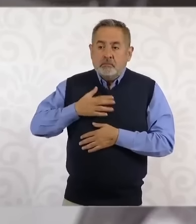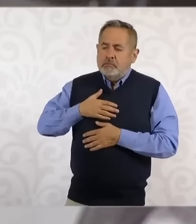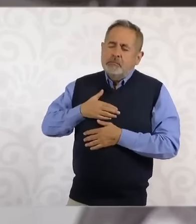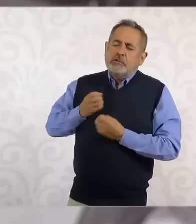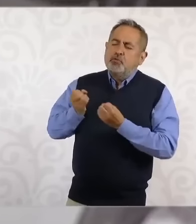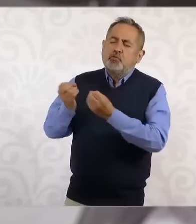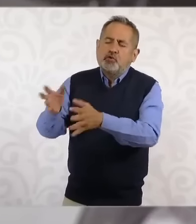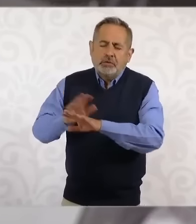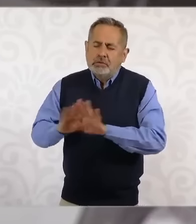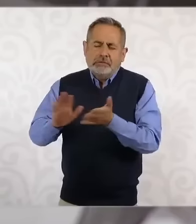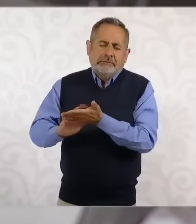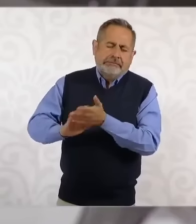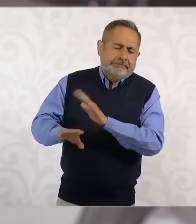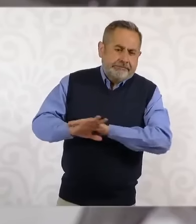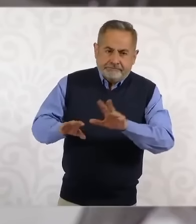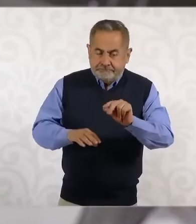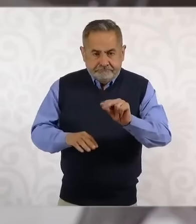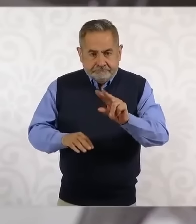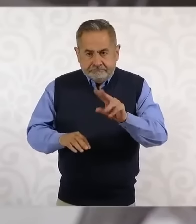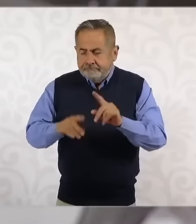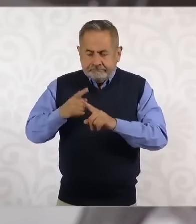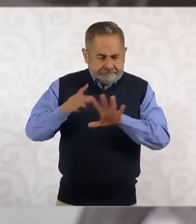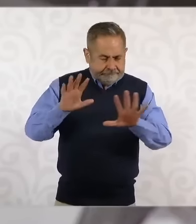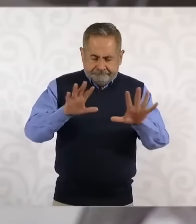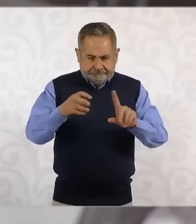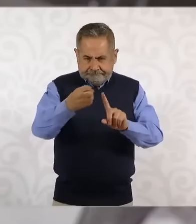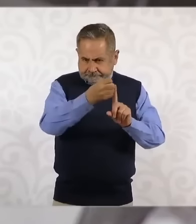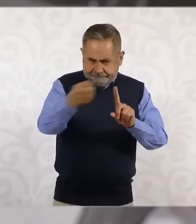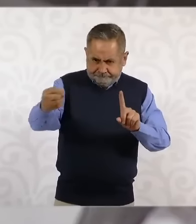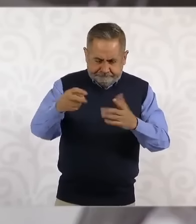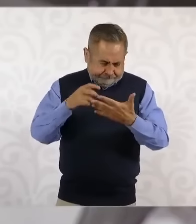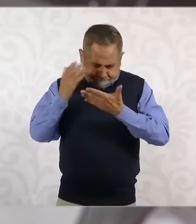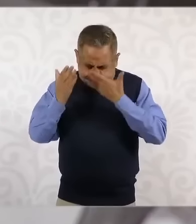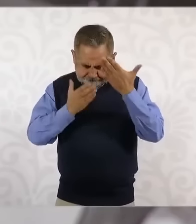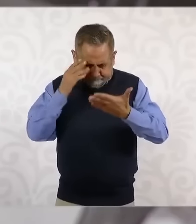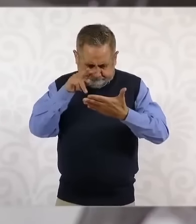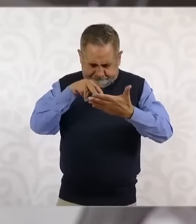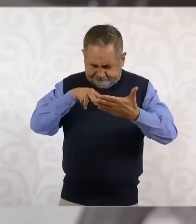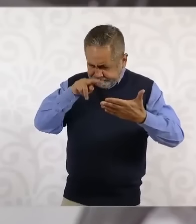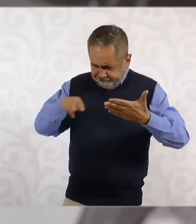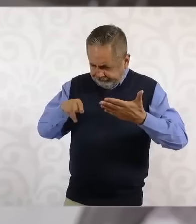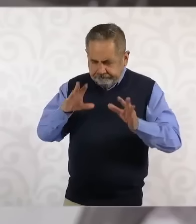nueva deuda. Se trata de ordenar, depurar y recuperar cartera de manera responsable,